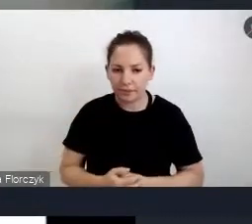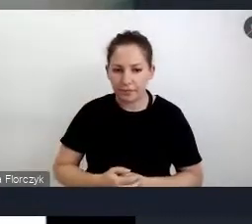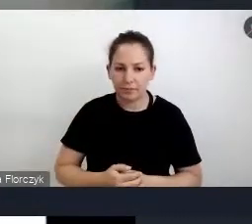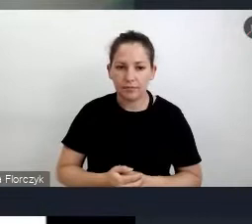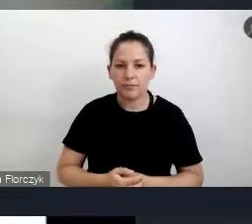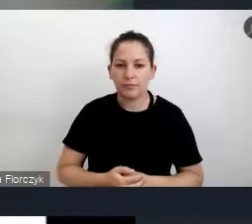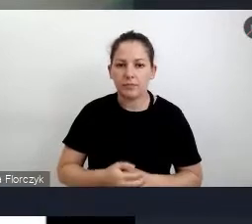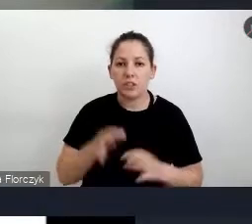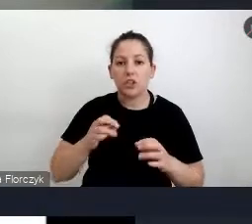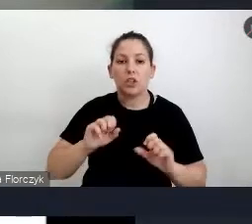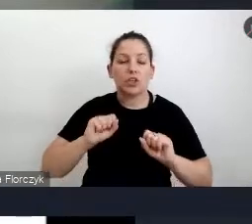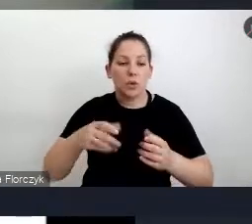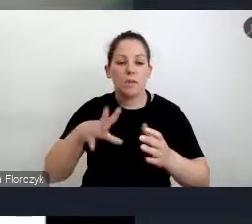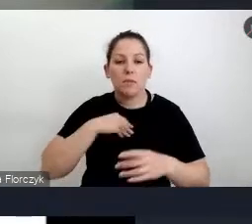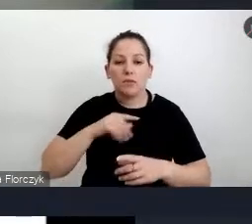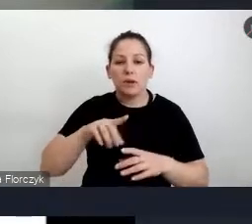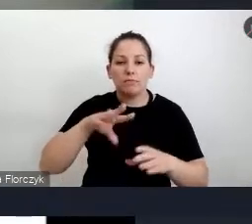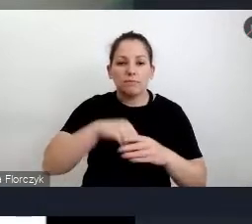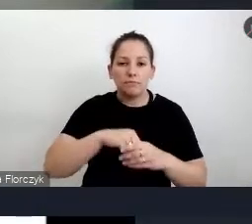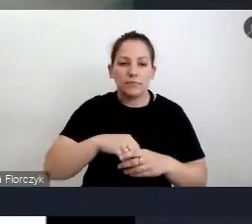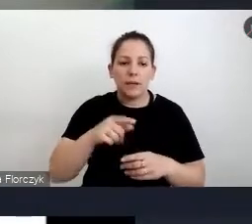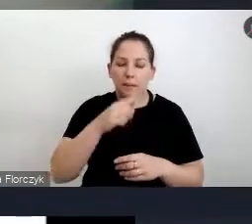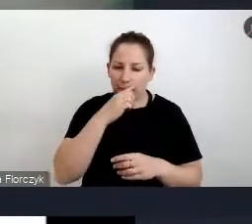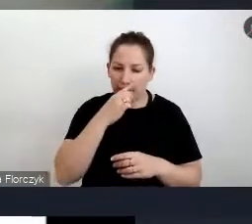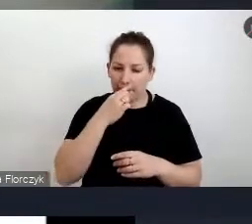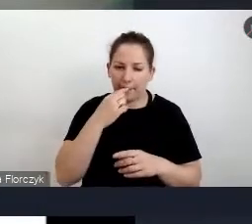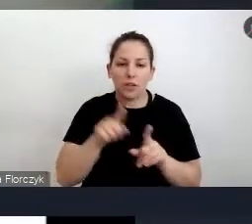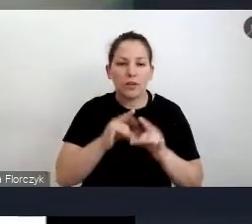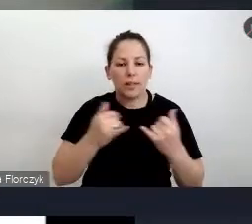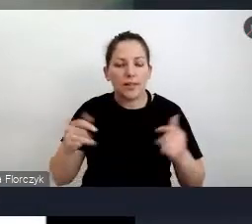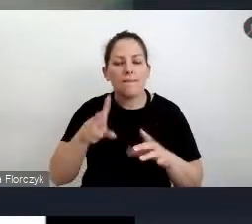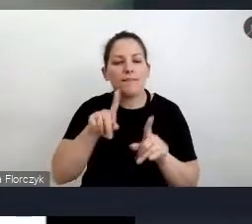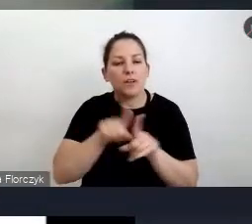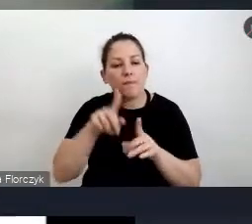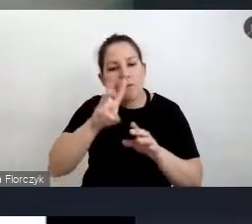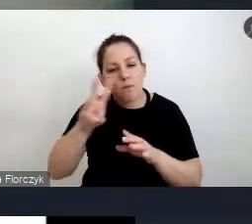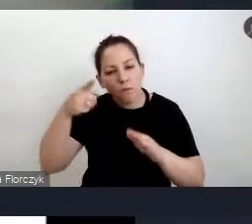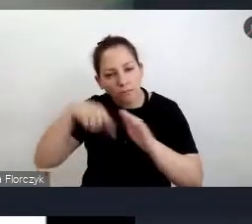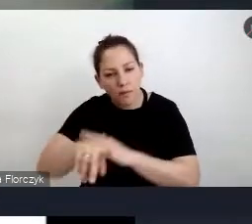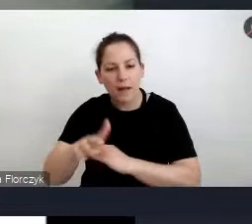możecie obserwować nas na Twitterze i LinkedIn, a także na naszej stronie internetowej, której adres macie na slajdzie.